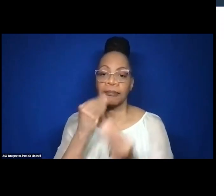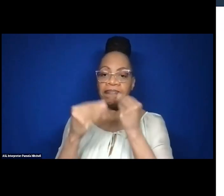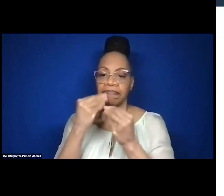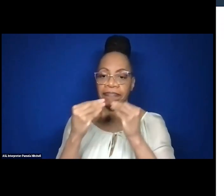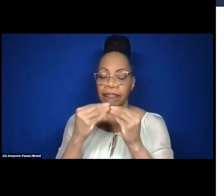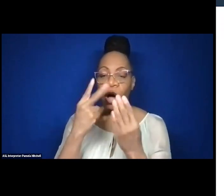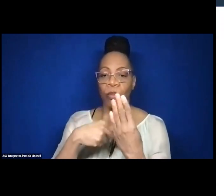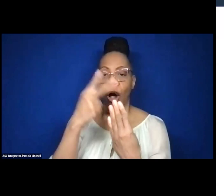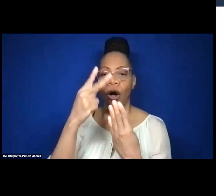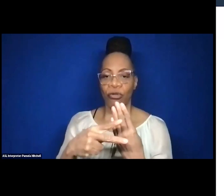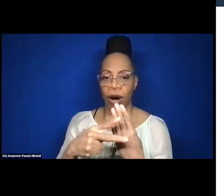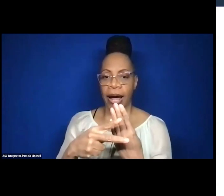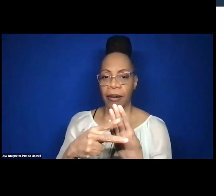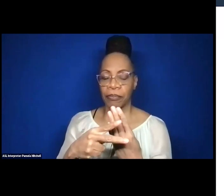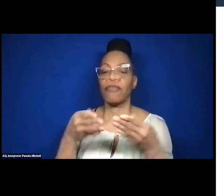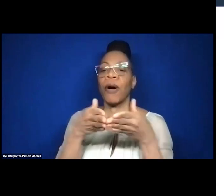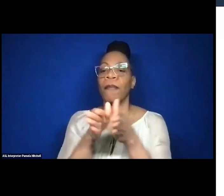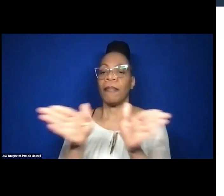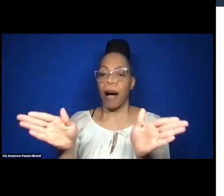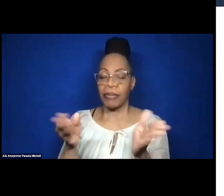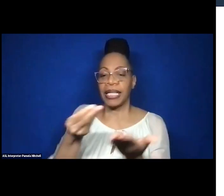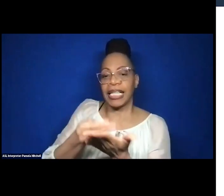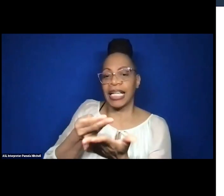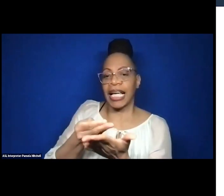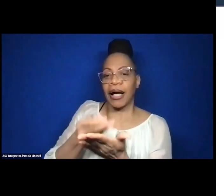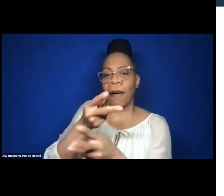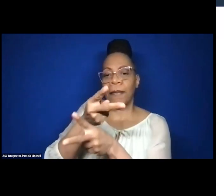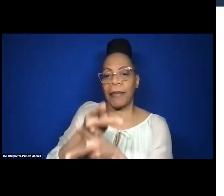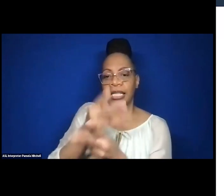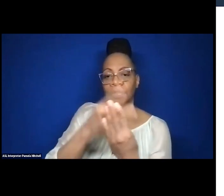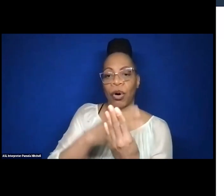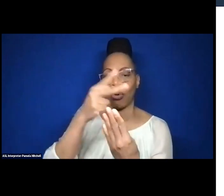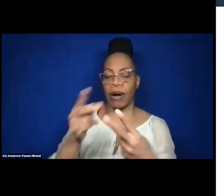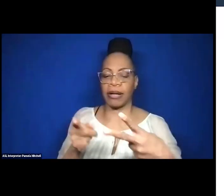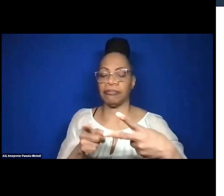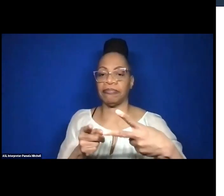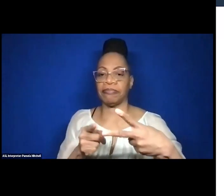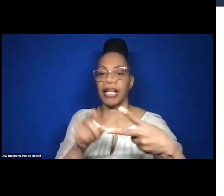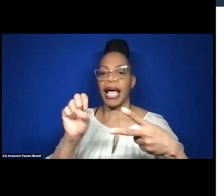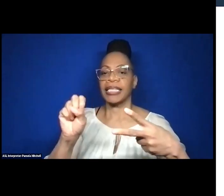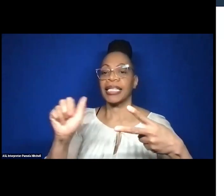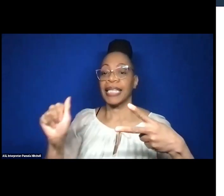públicos sujetos a prueba. Y segundo, la SSA revisará la definición